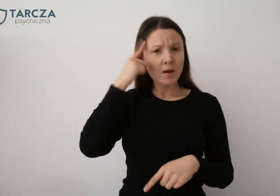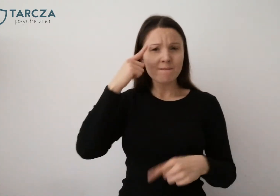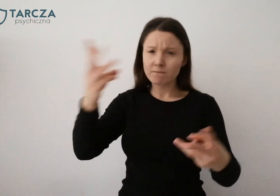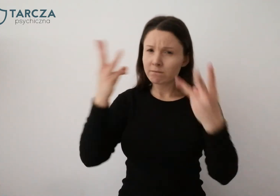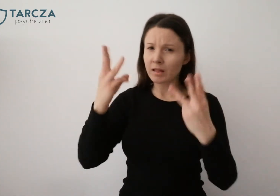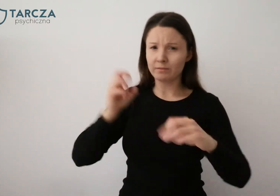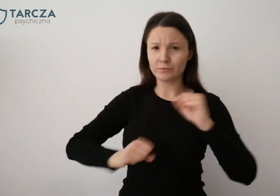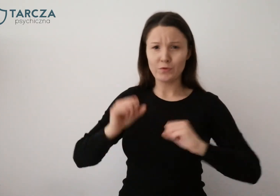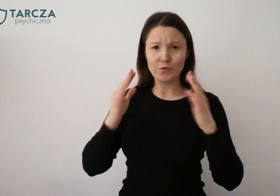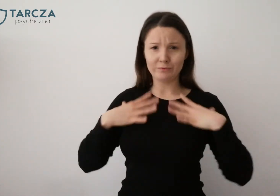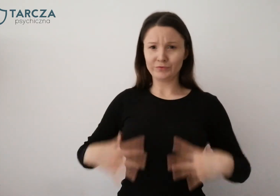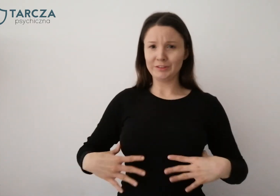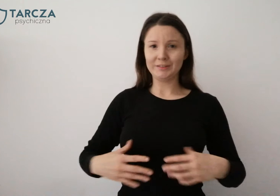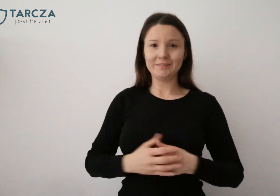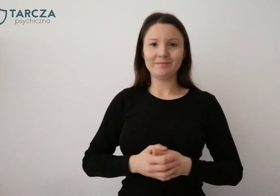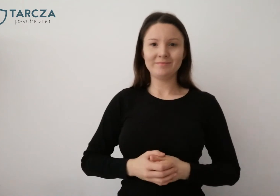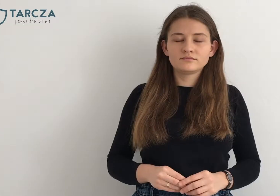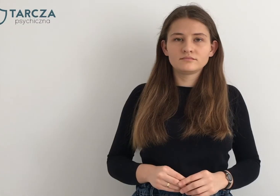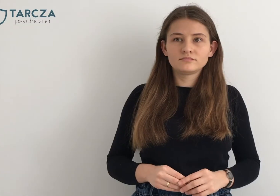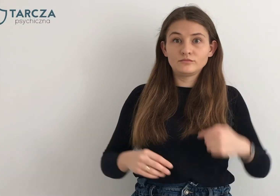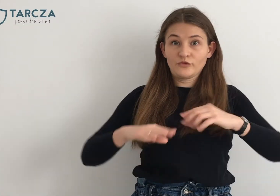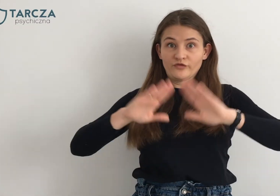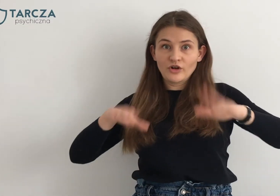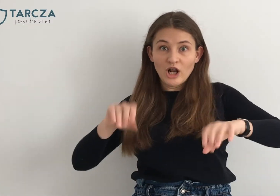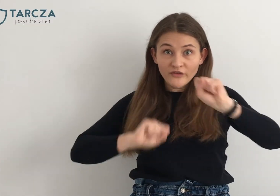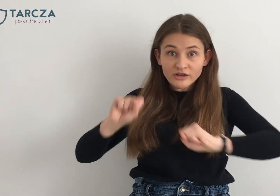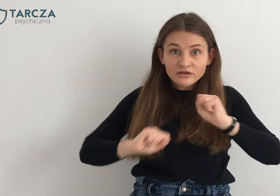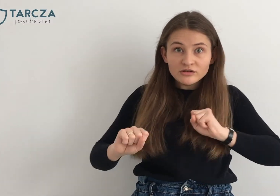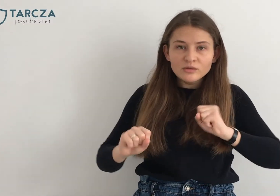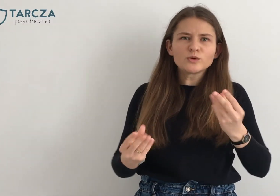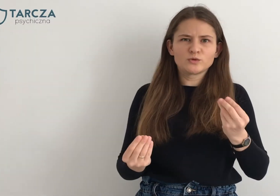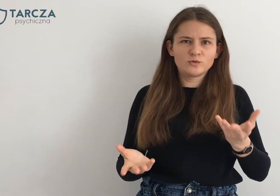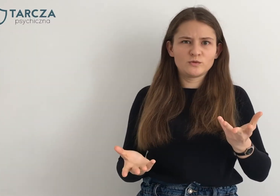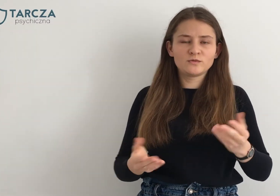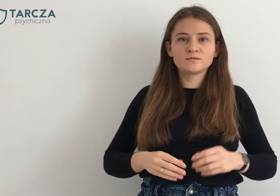Pamiętajcie! Ćwiczenia fizyczne są bardzo ważne. Po co ćwiczymy w domu?